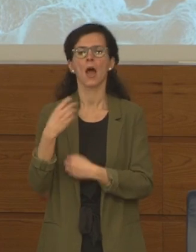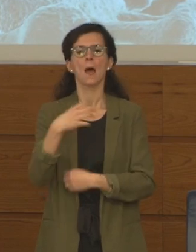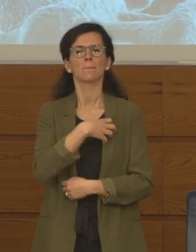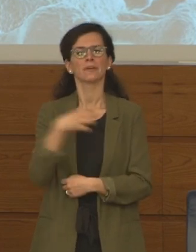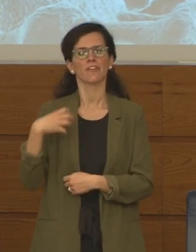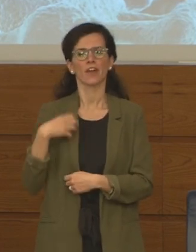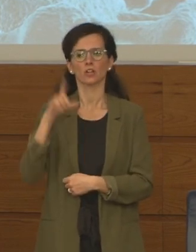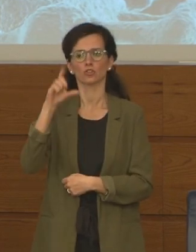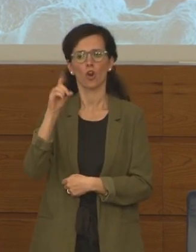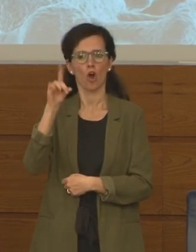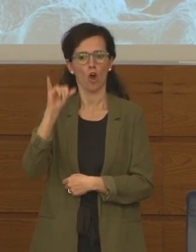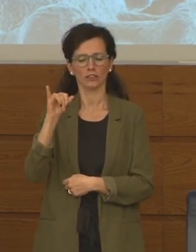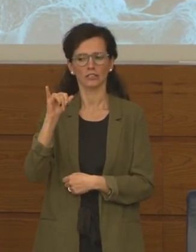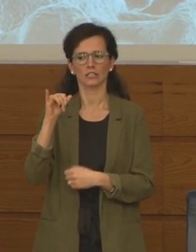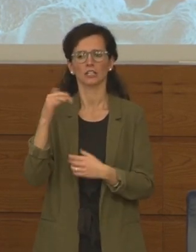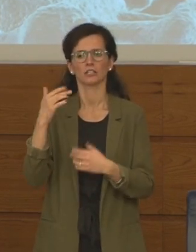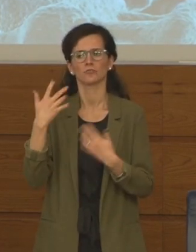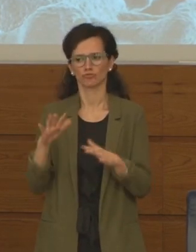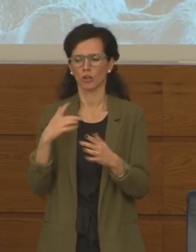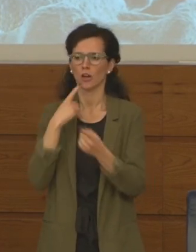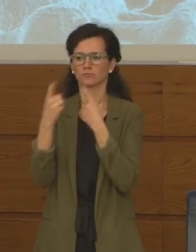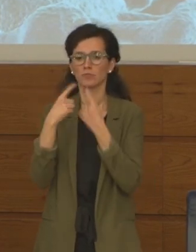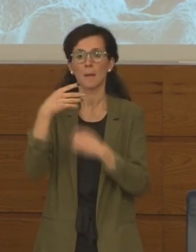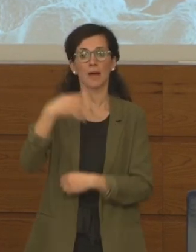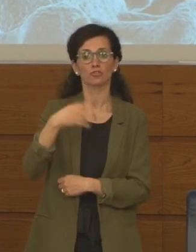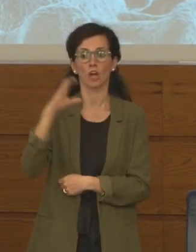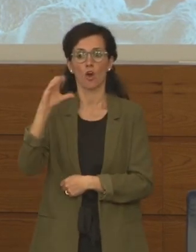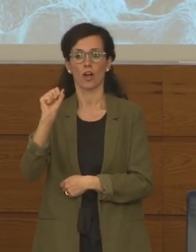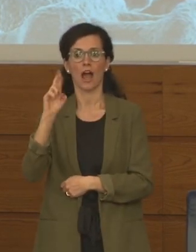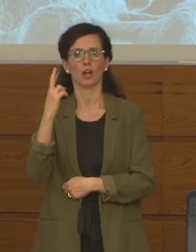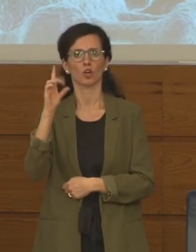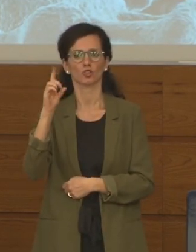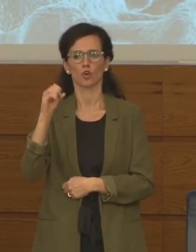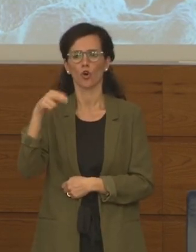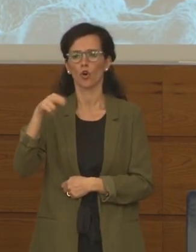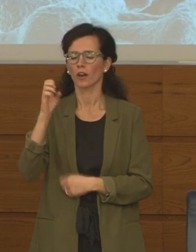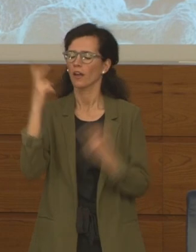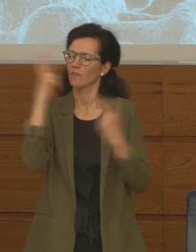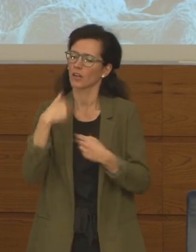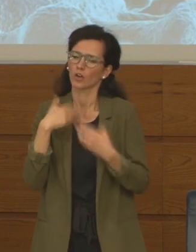Marcello Cardona, che ringrazia con tutta la struttura di coordinamento e